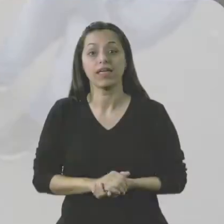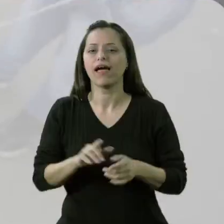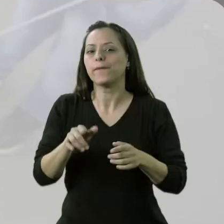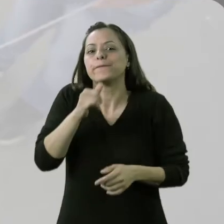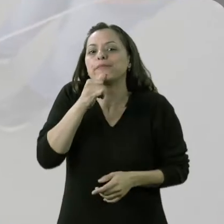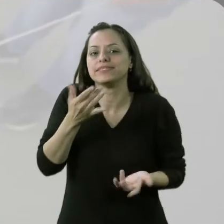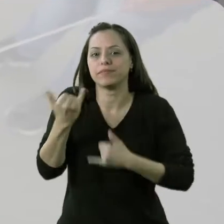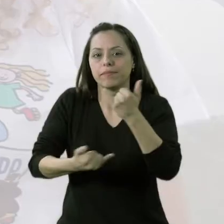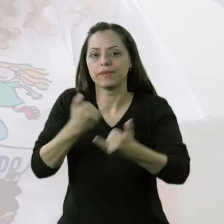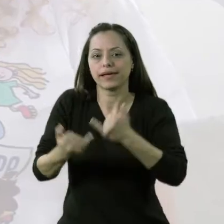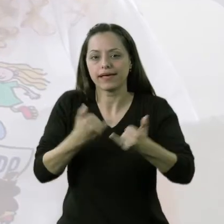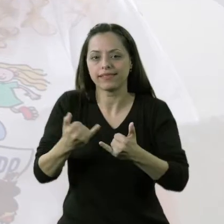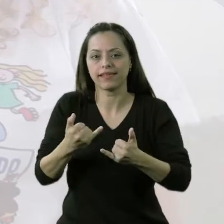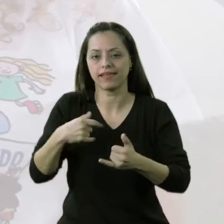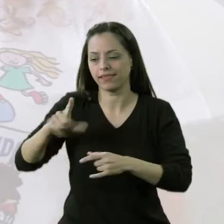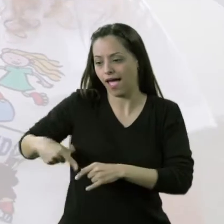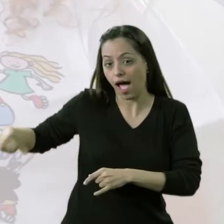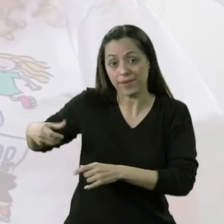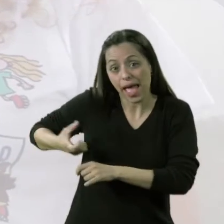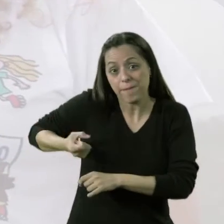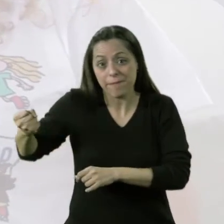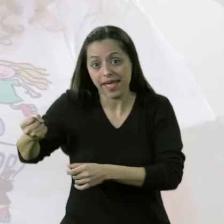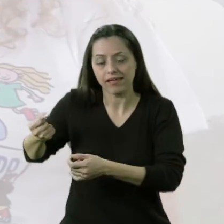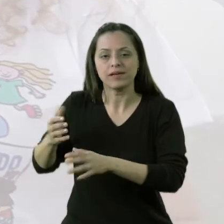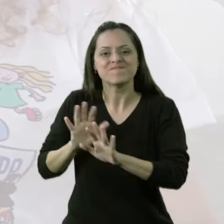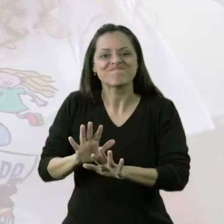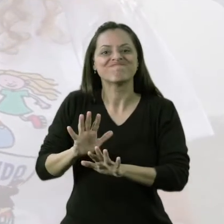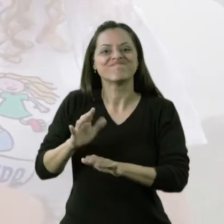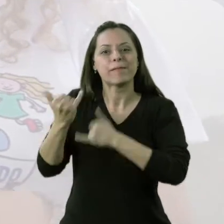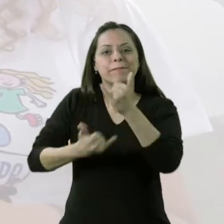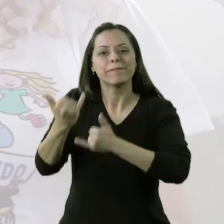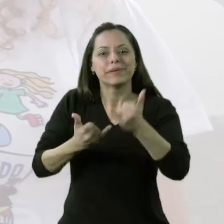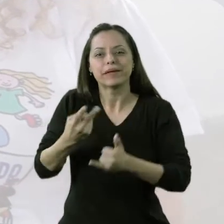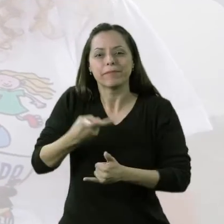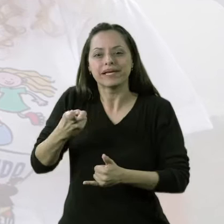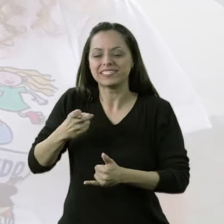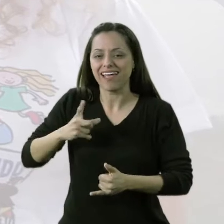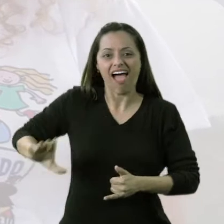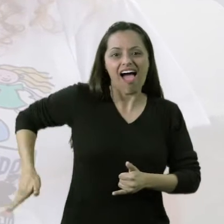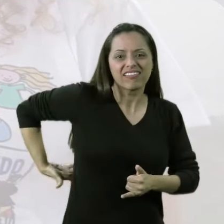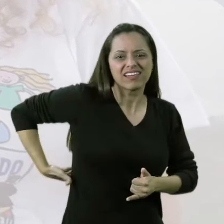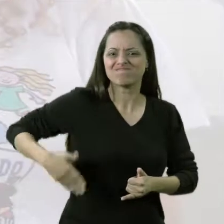O pega-rabinho, por exemplo, que fica atrás. Durante as brincadeiras a gente viu que alguns tinham dificuldade.